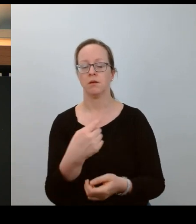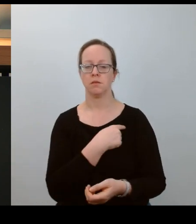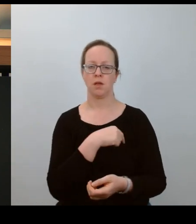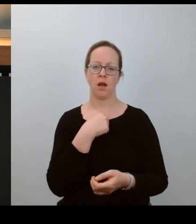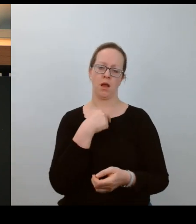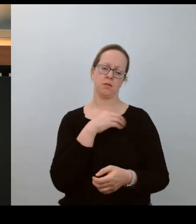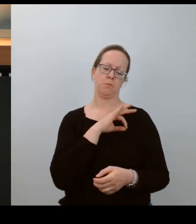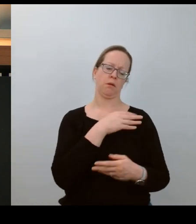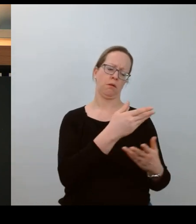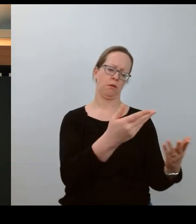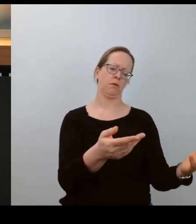Dafür müssen wir ihm alle danken. (Beifall)